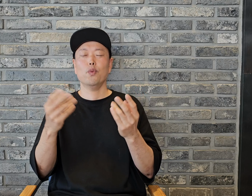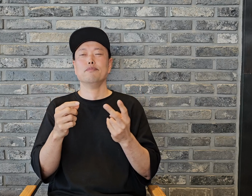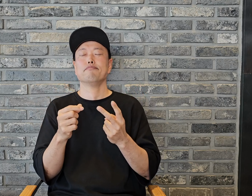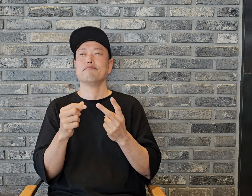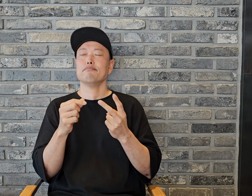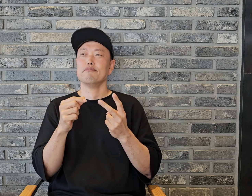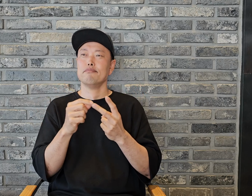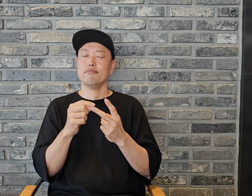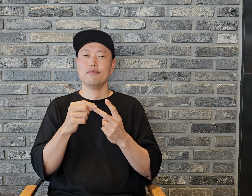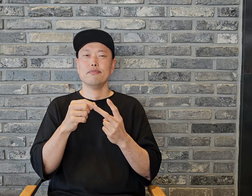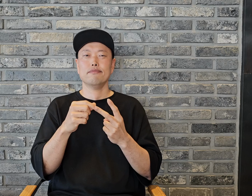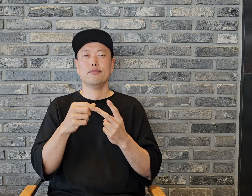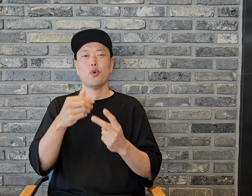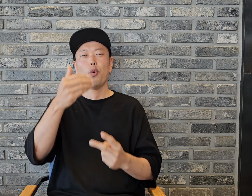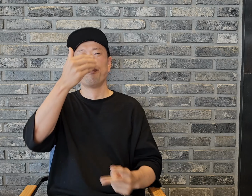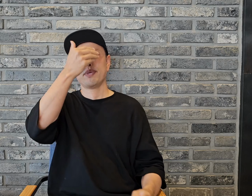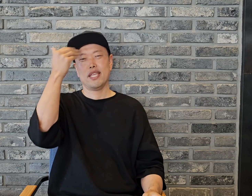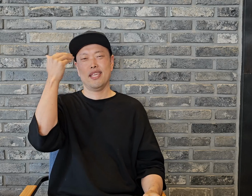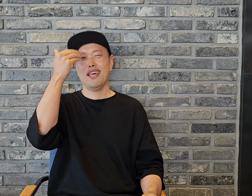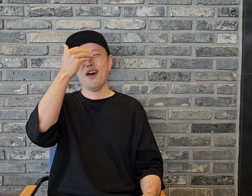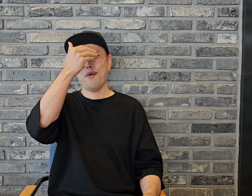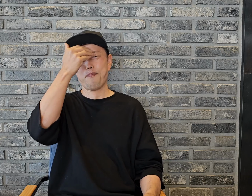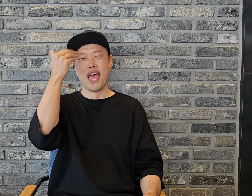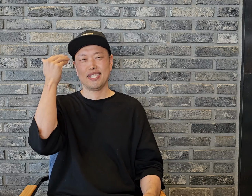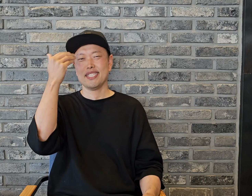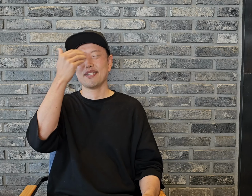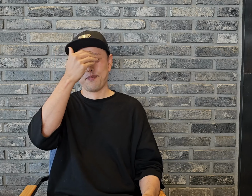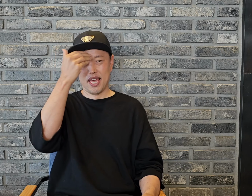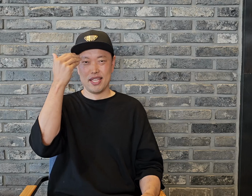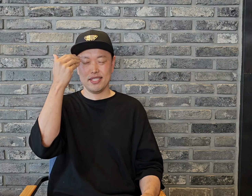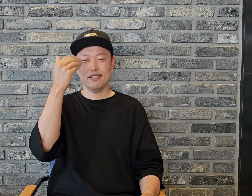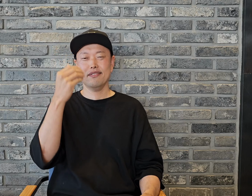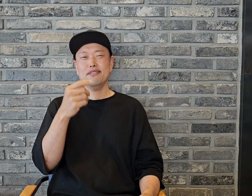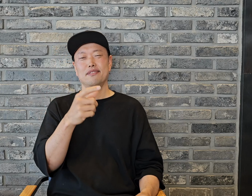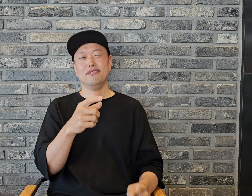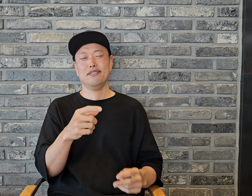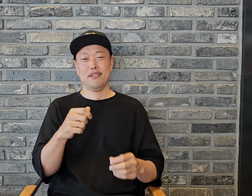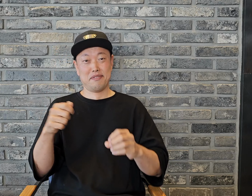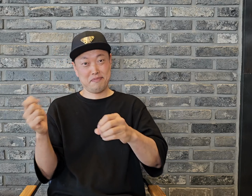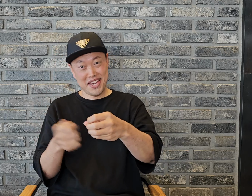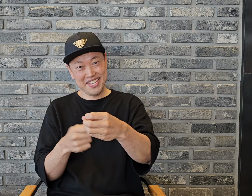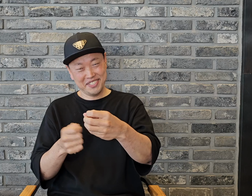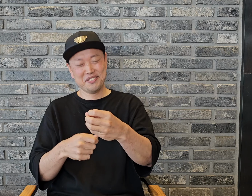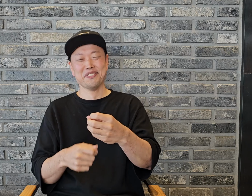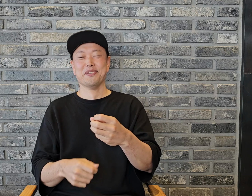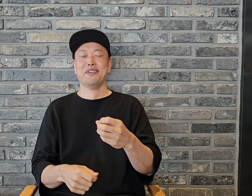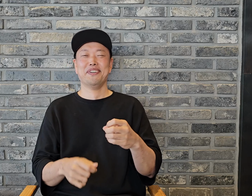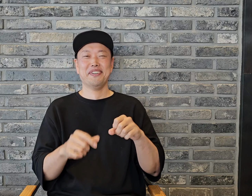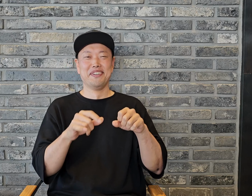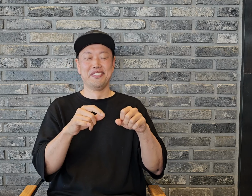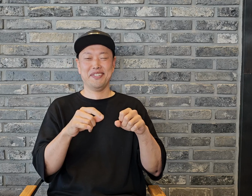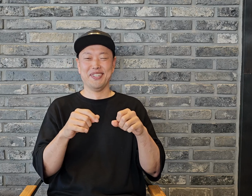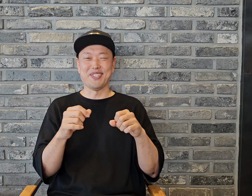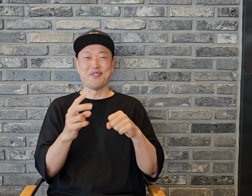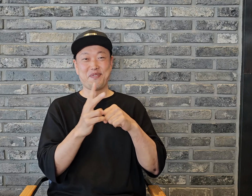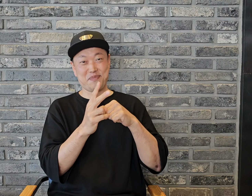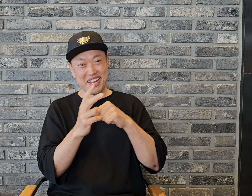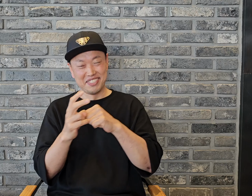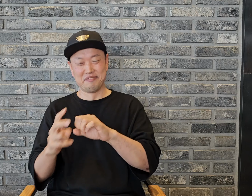또 '젊다'는 의미도 있어요 전통 놀이기구 '팽이'도 있고요 달팽이